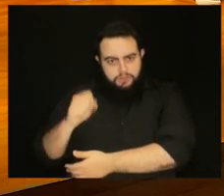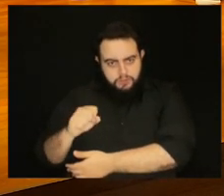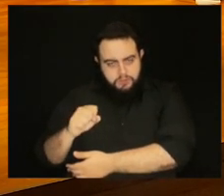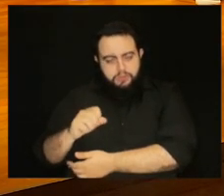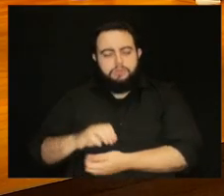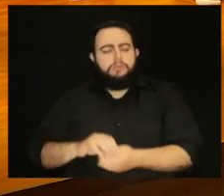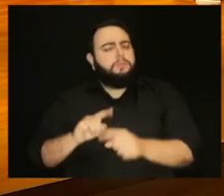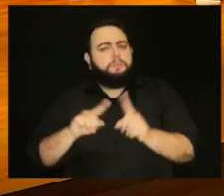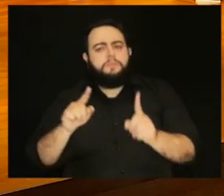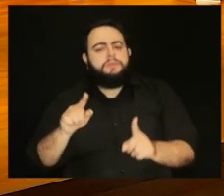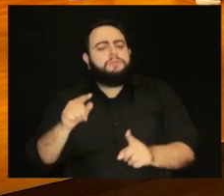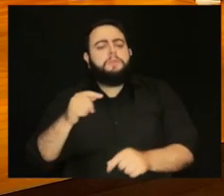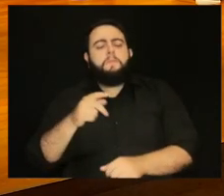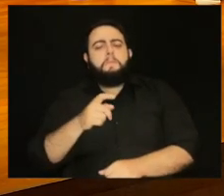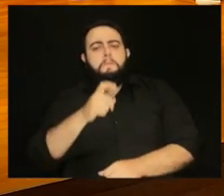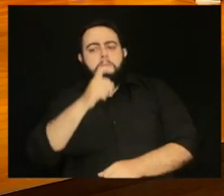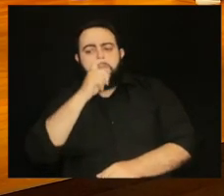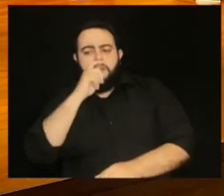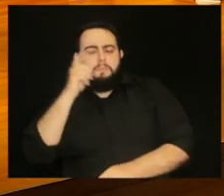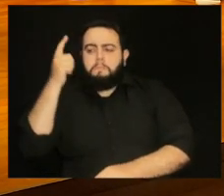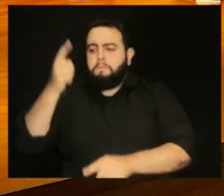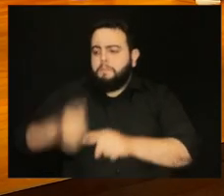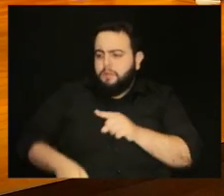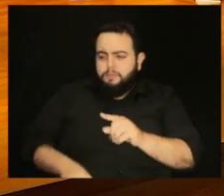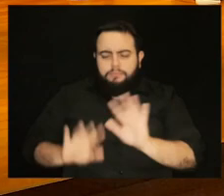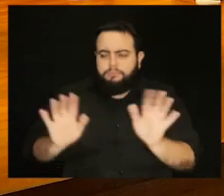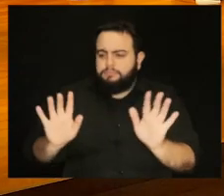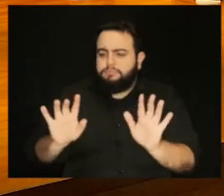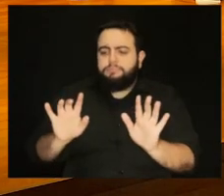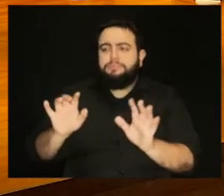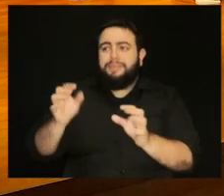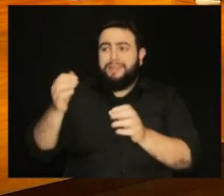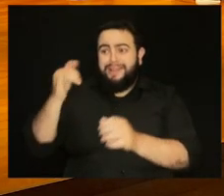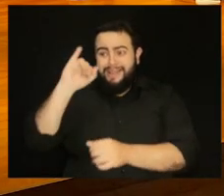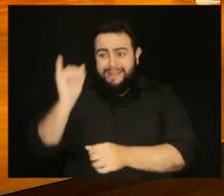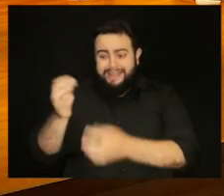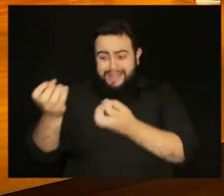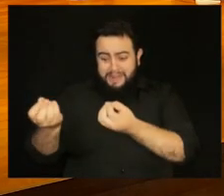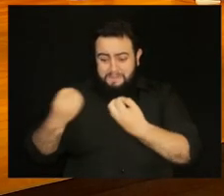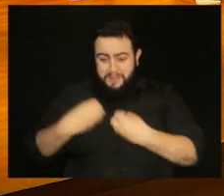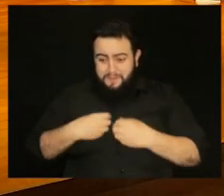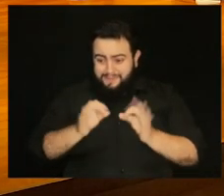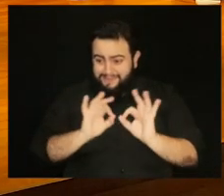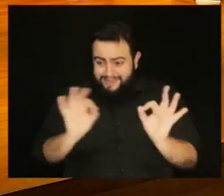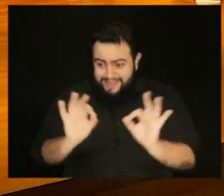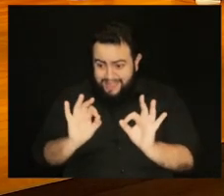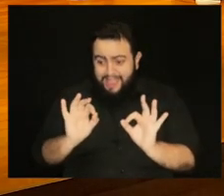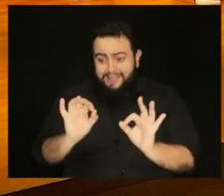não vai. A Itália não me deu nada, o Brasil me deu tudo, vai ficar no Brasil. E ainda que na